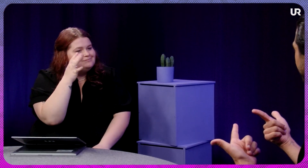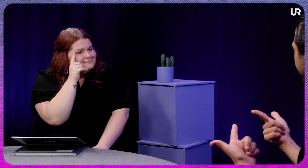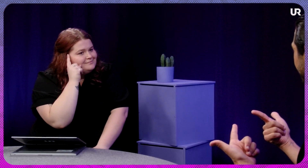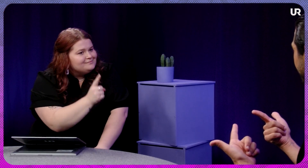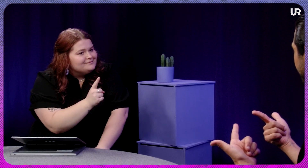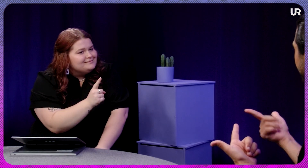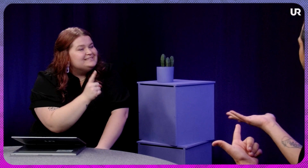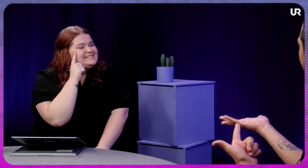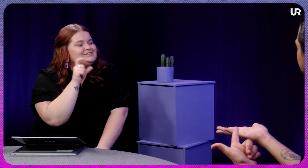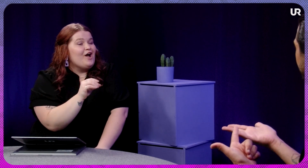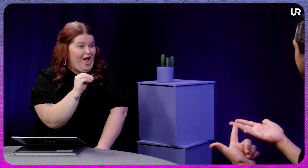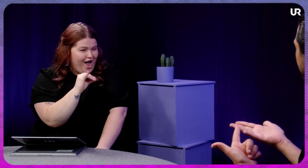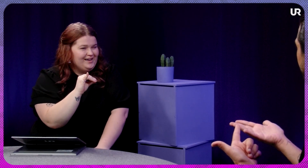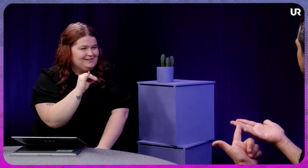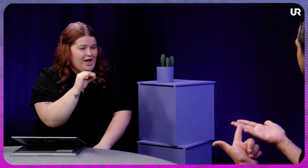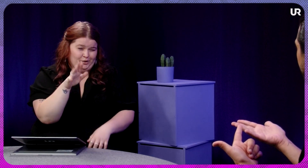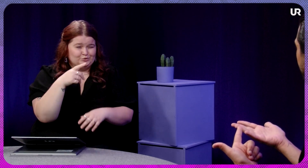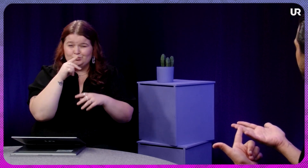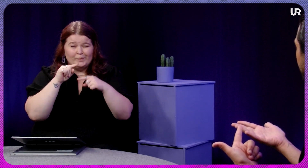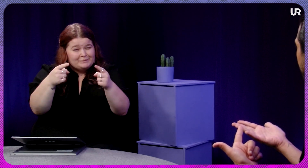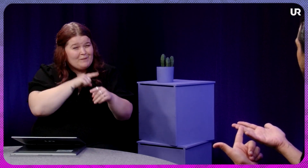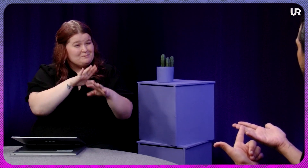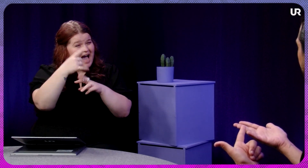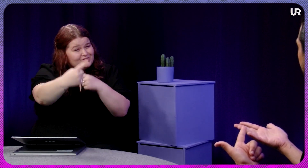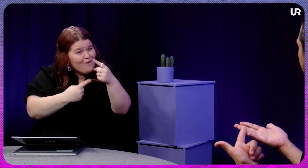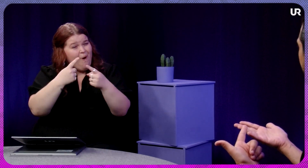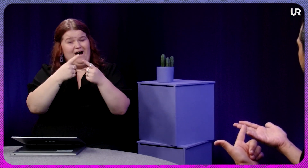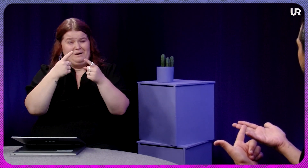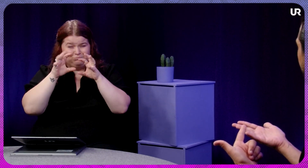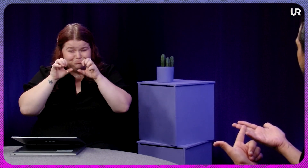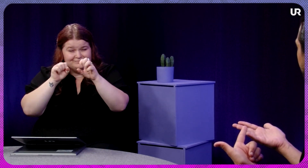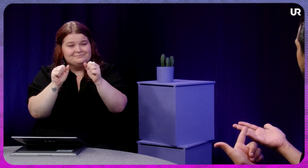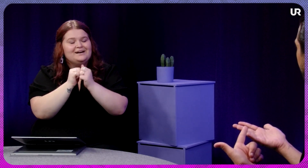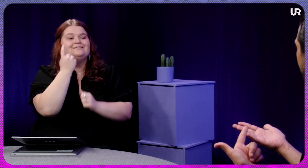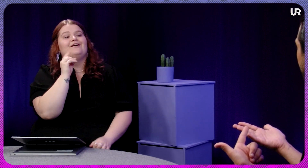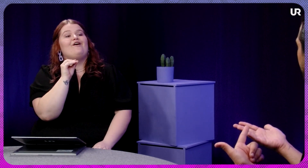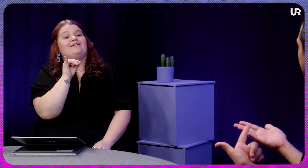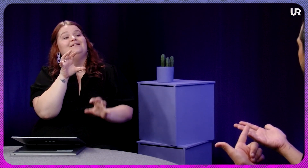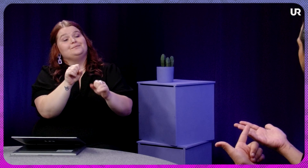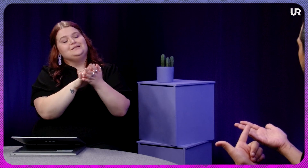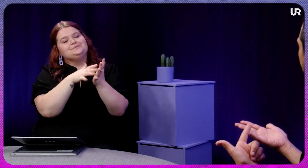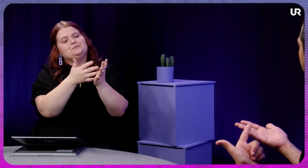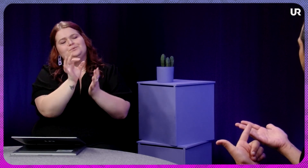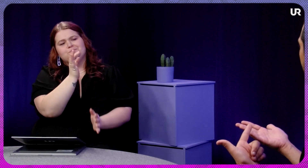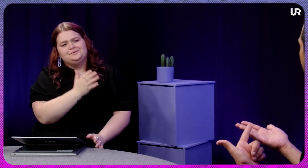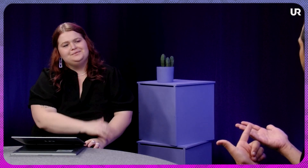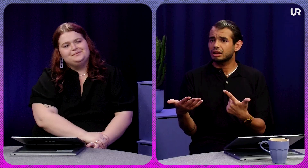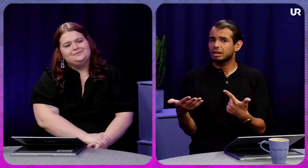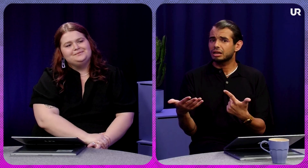AI har alltså utvecklats så mycket! Men när det kommer till teckenspråk? Amir: Vad menar du nu?